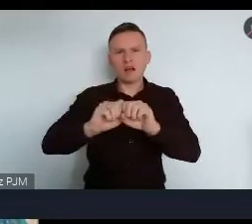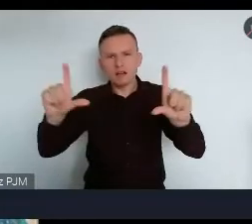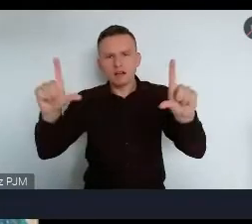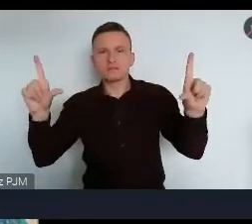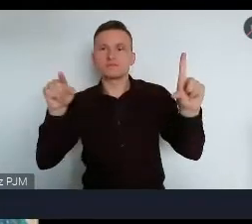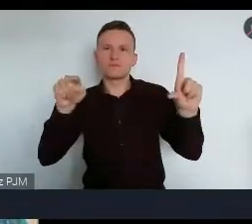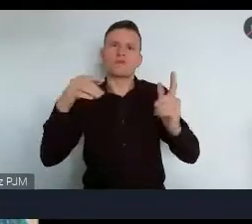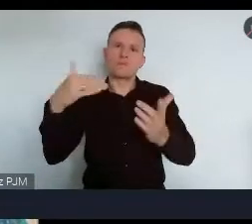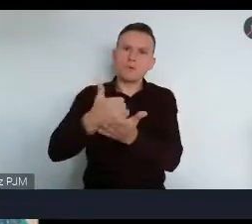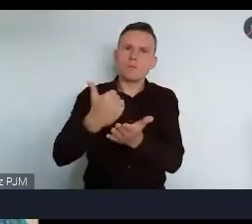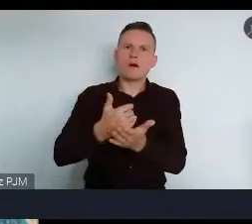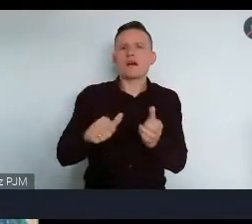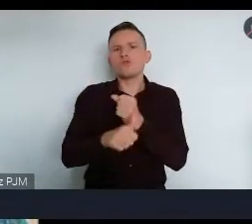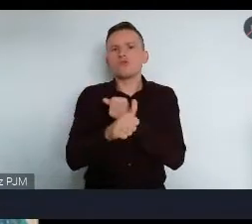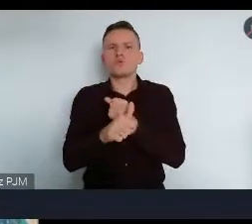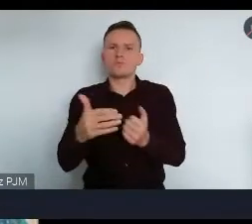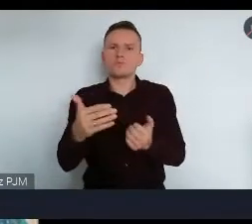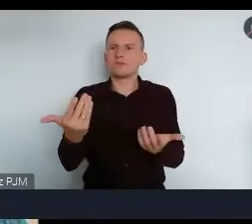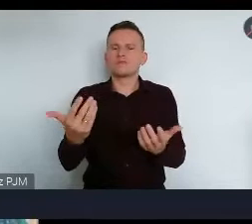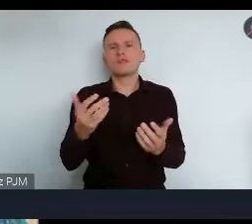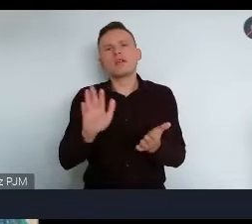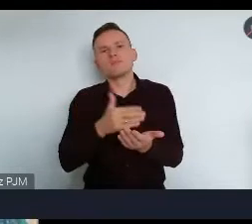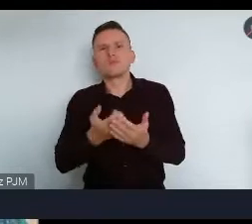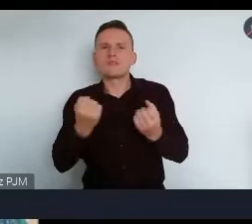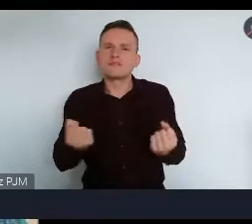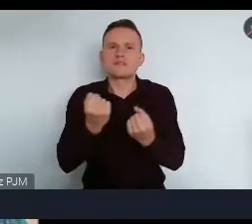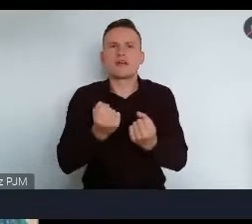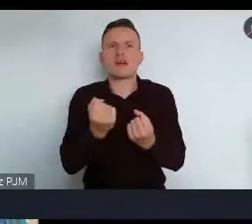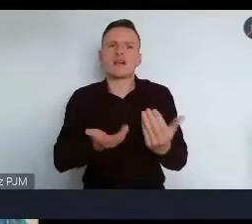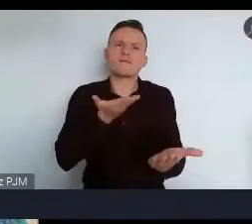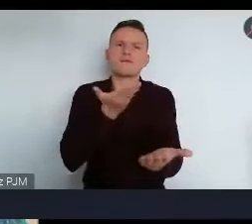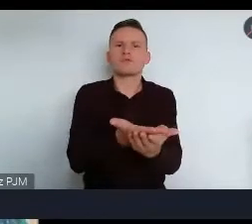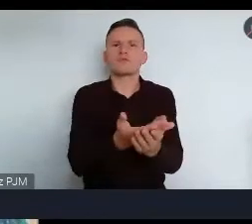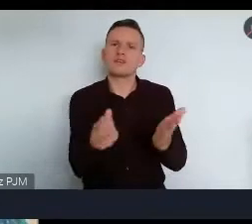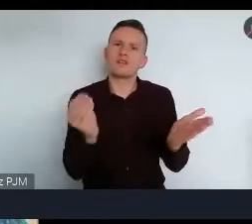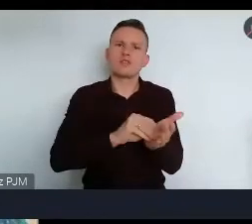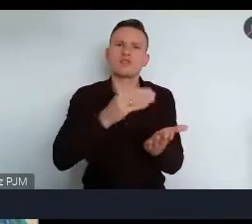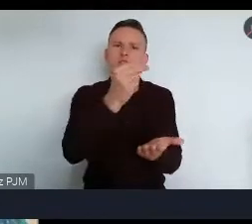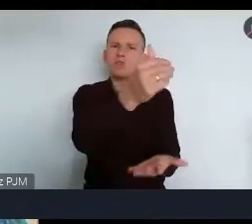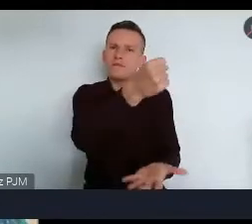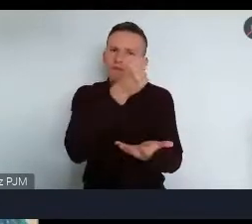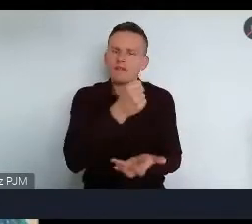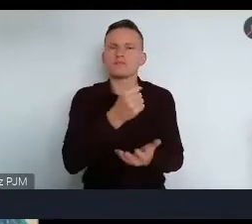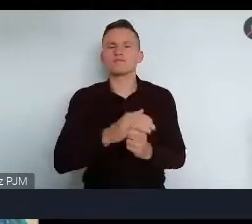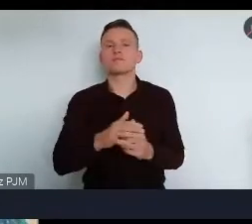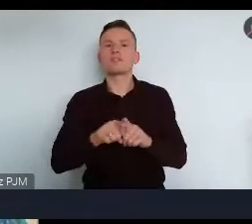przy opracowywaniu wniosku o dofinansowanie. Można na przykład zwizualizować uzasadnienie działań, potrzeby inwestycji.